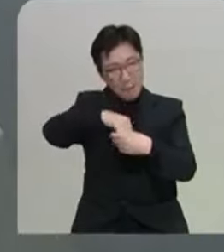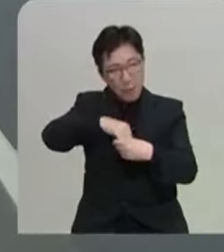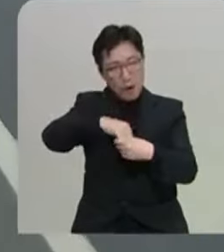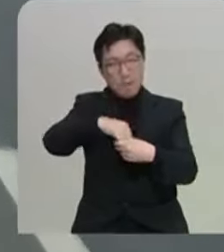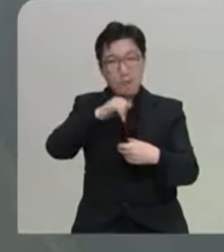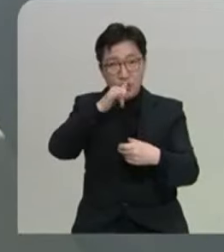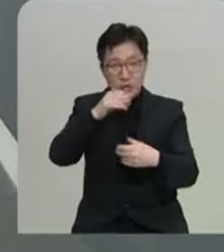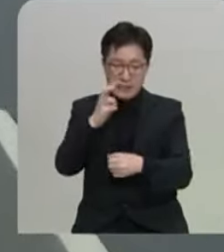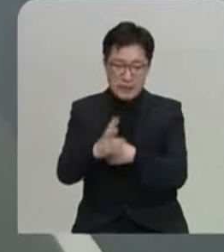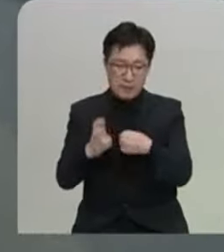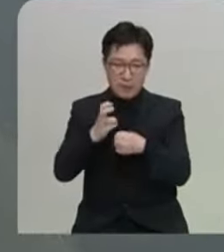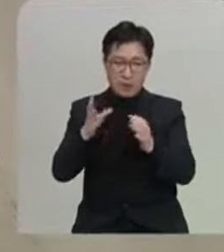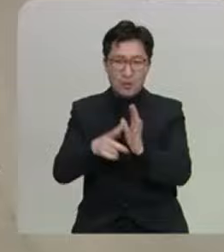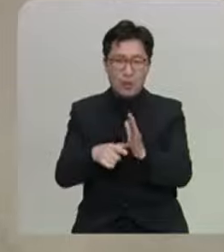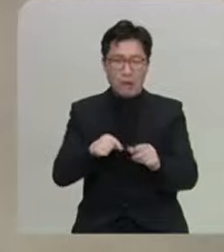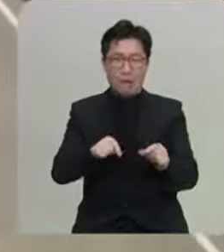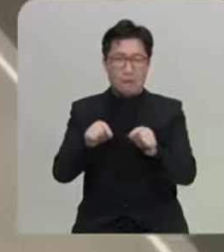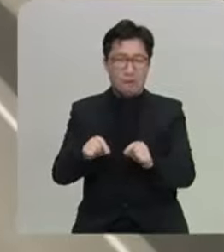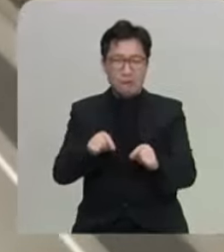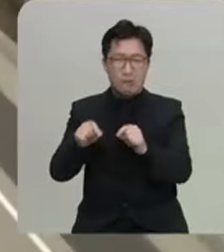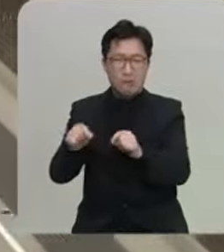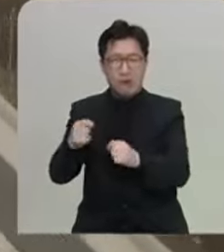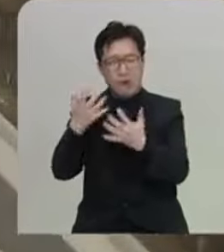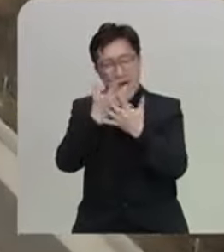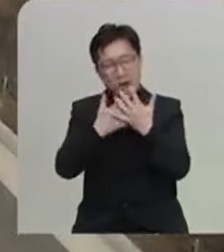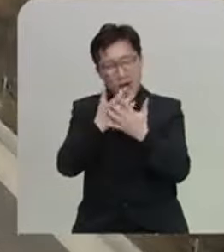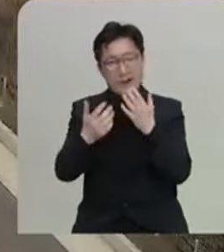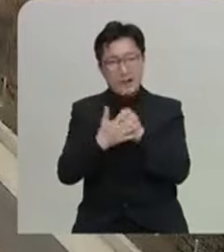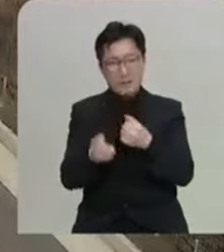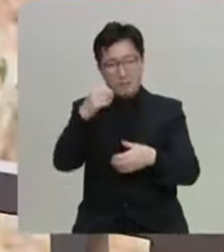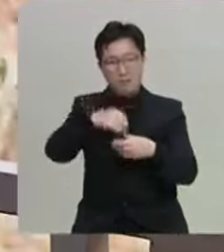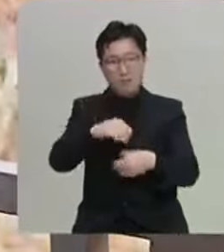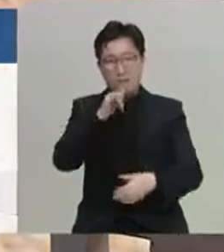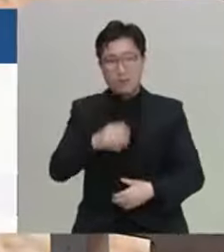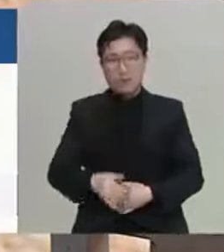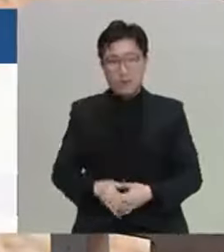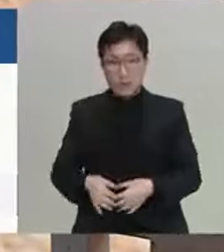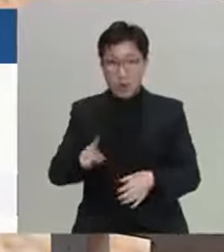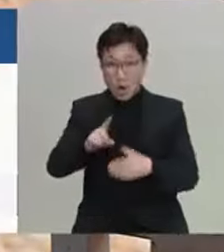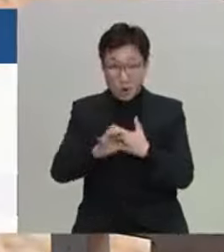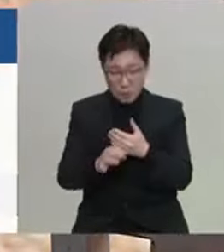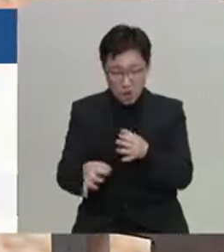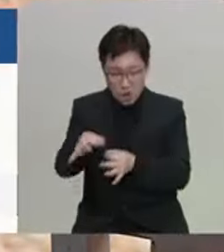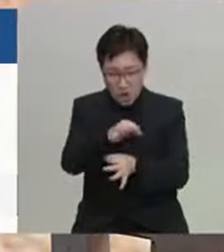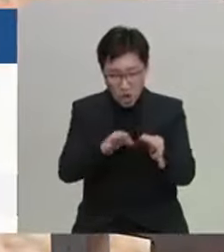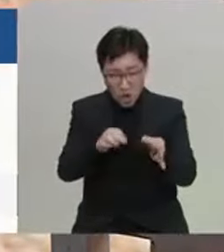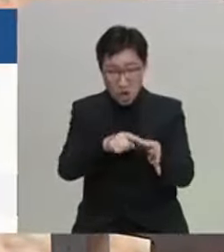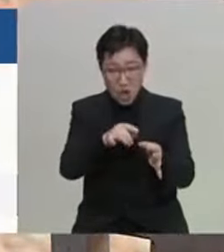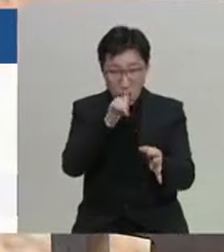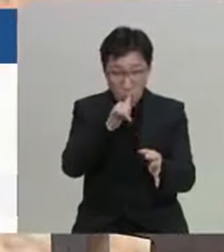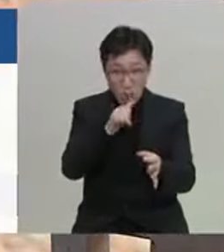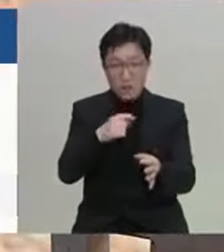30년 가까이 지지부진했기 때문 입니다. 송하진/전북도지사/2020년 : 경제적 타당성과 사회 통합적 기능 차원